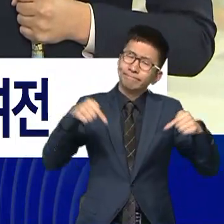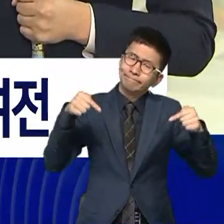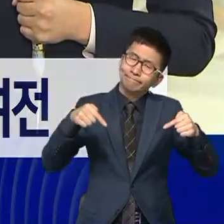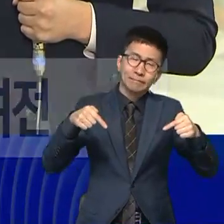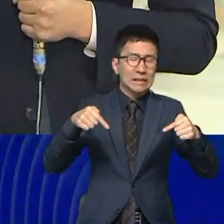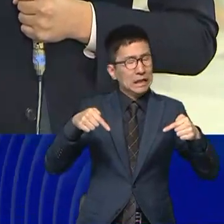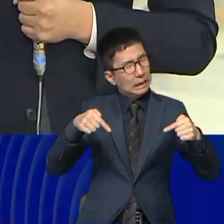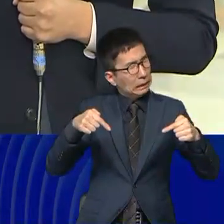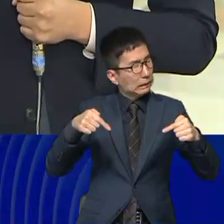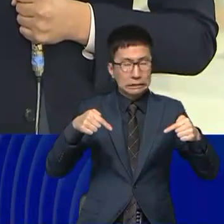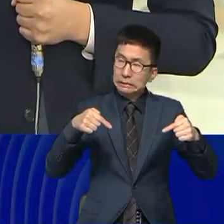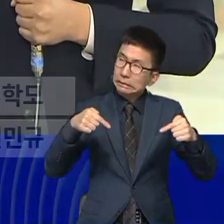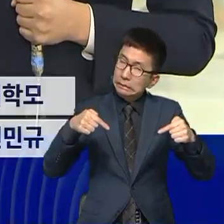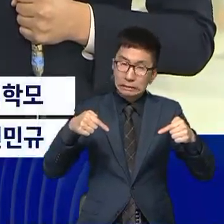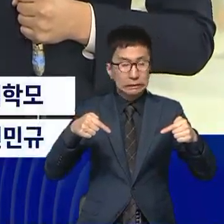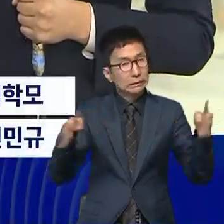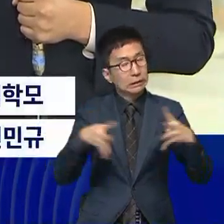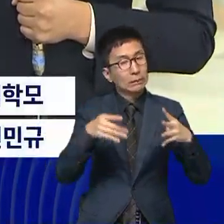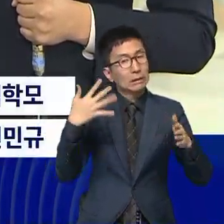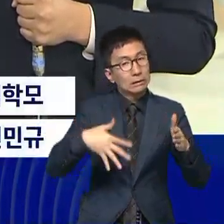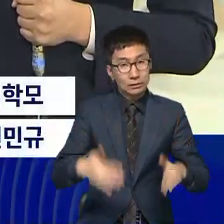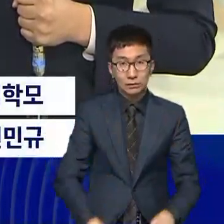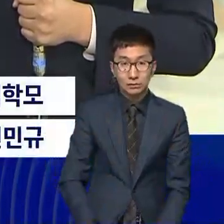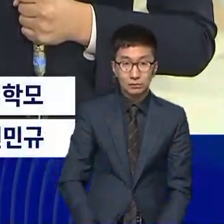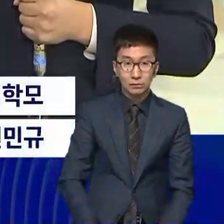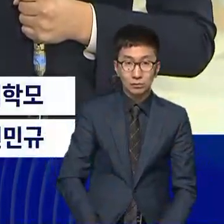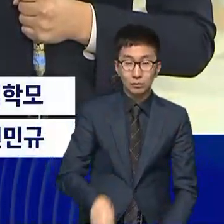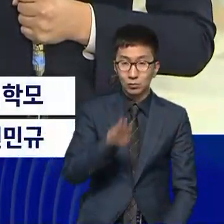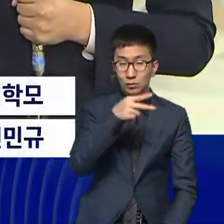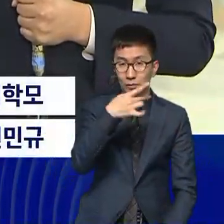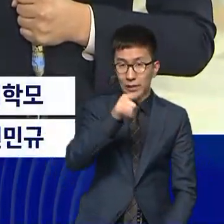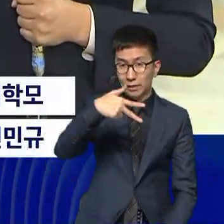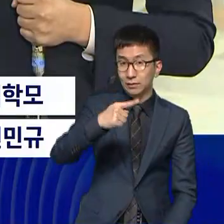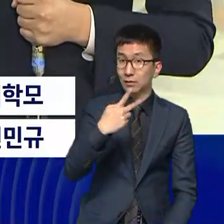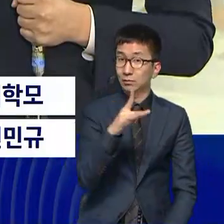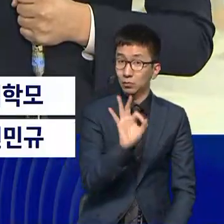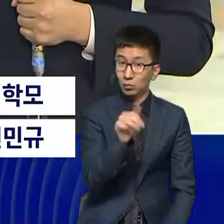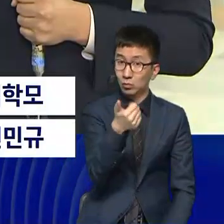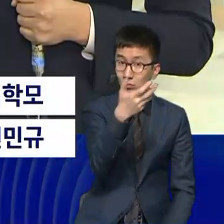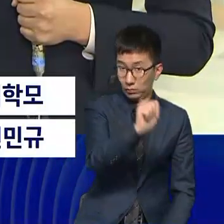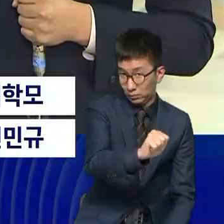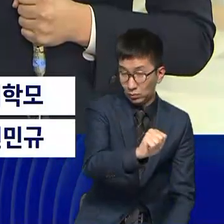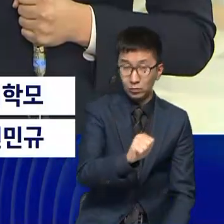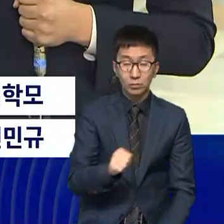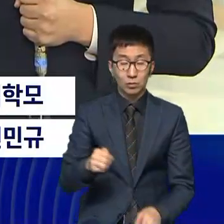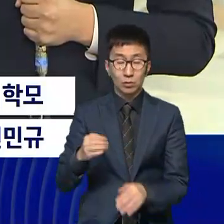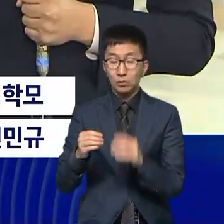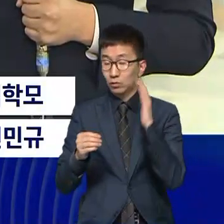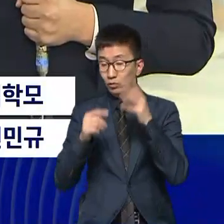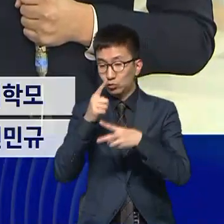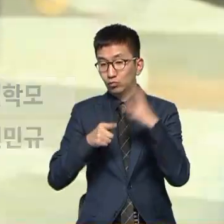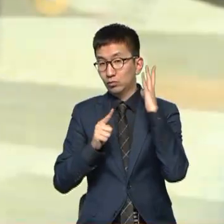여기에 민주당은 대장동 50억 클럽과 김건희 여사 주가 조작 의혹 특검법